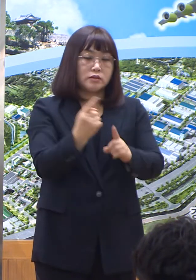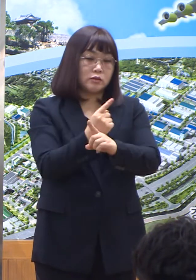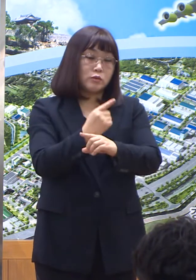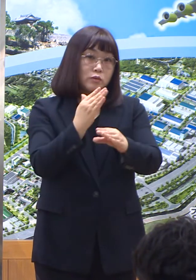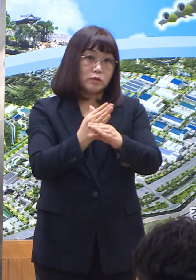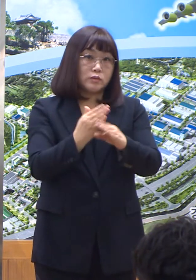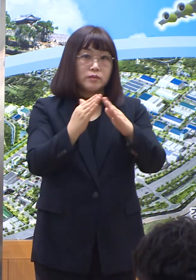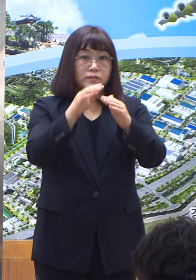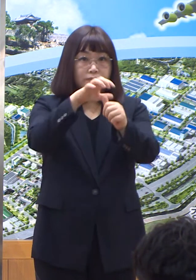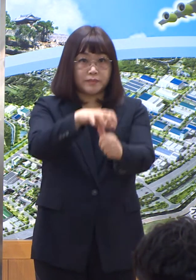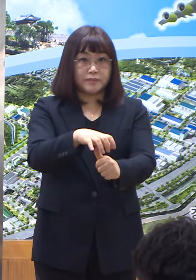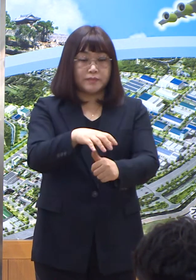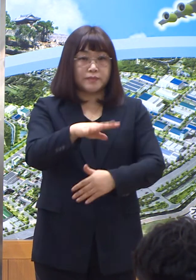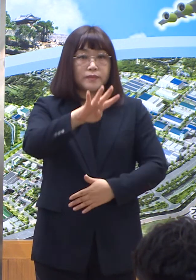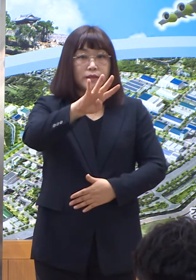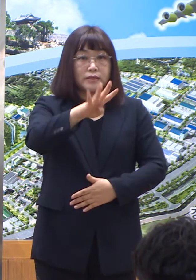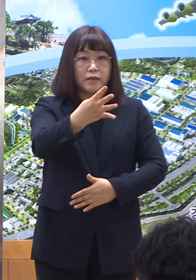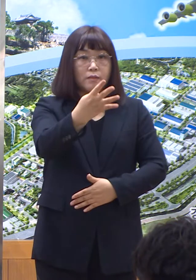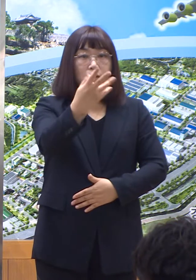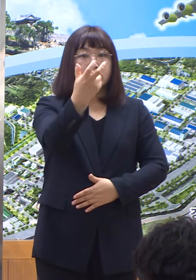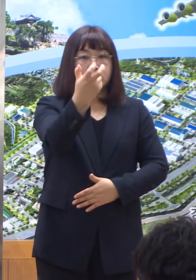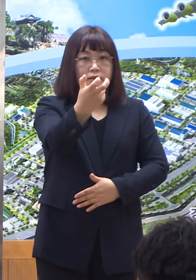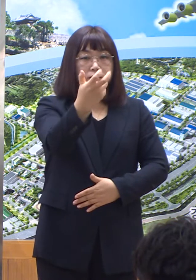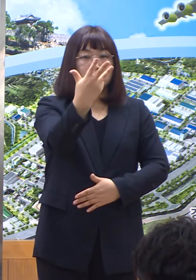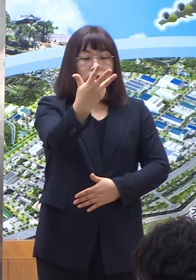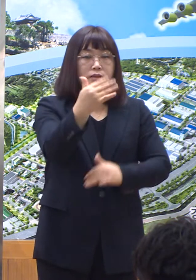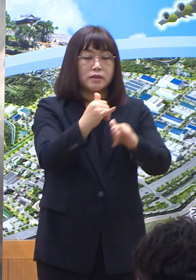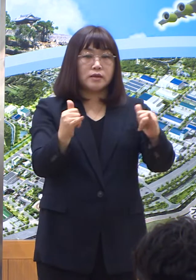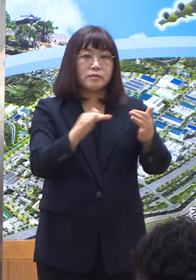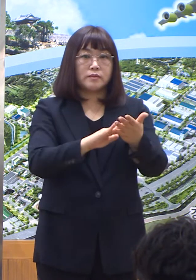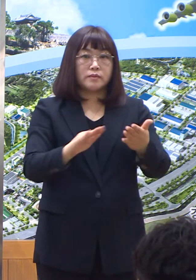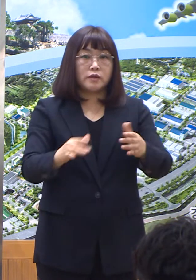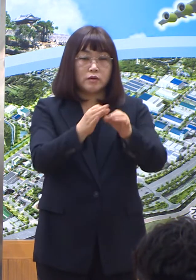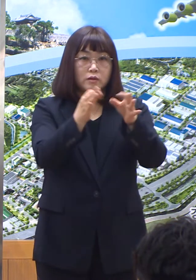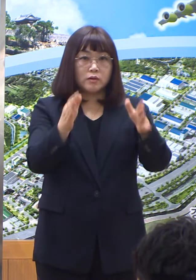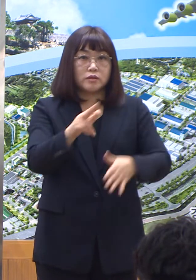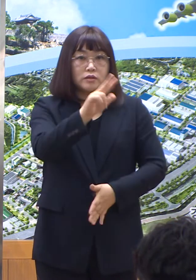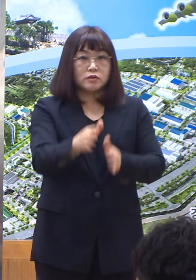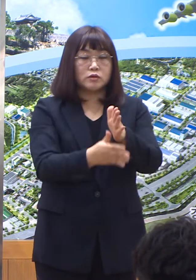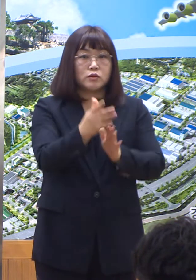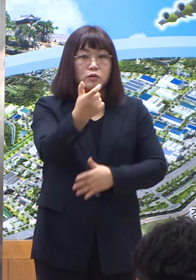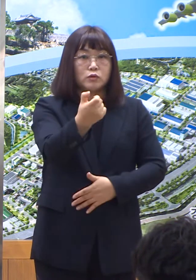그동안 우리 시는 683,747명에 대하여